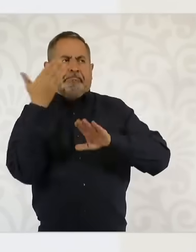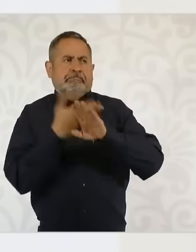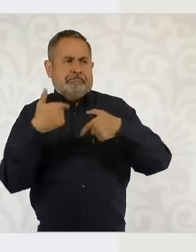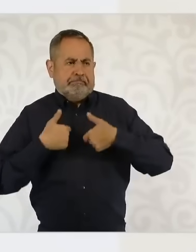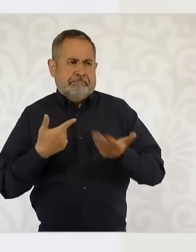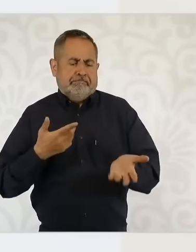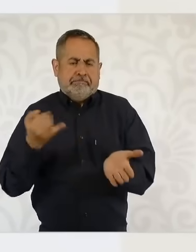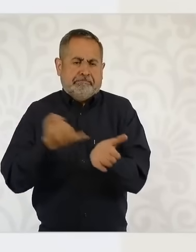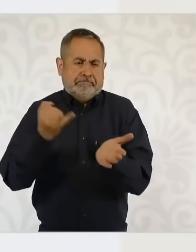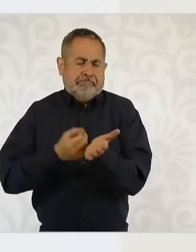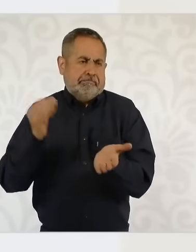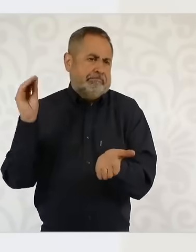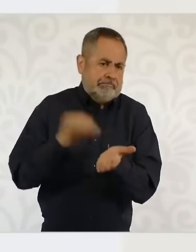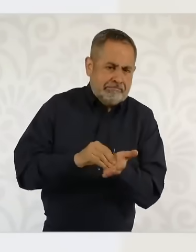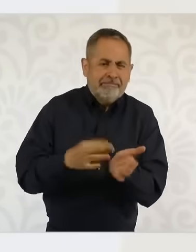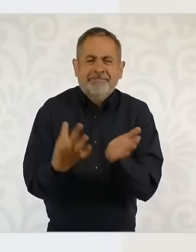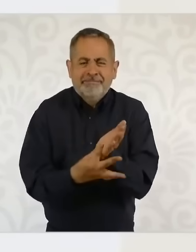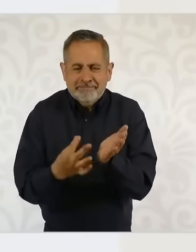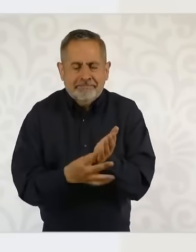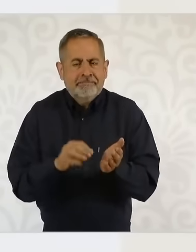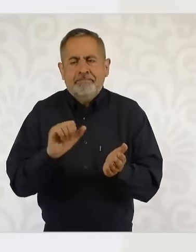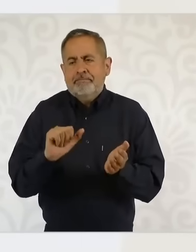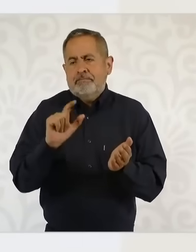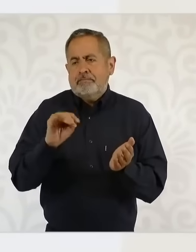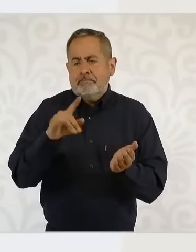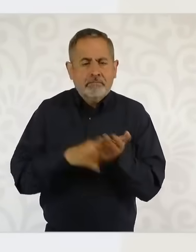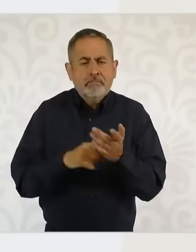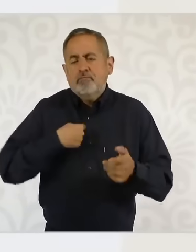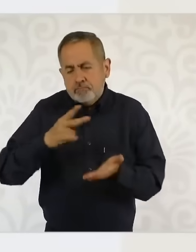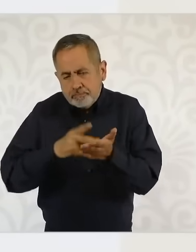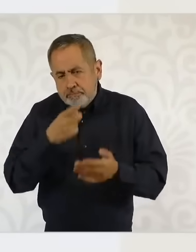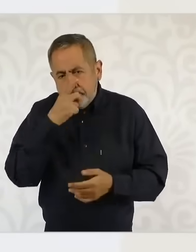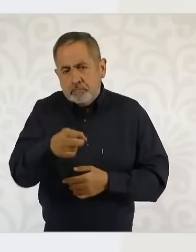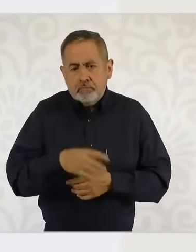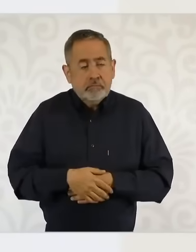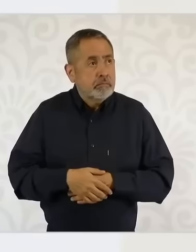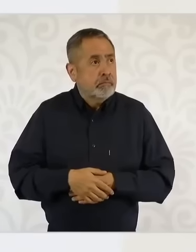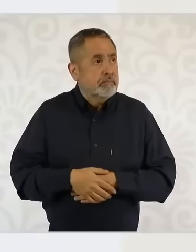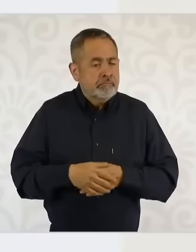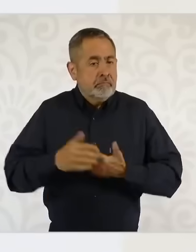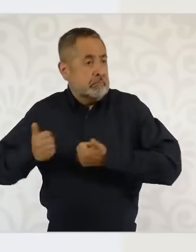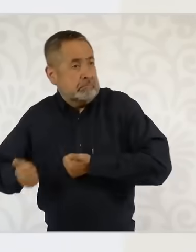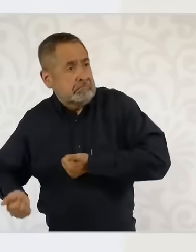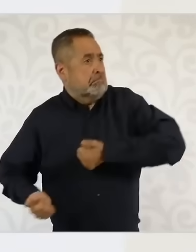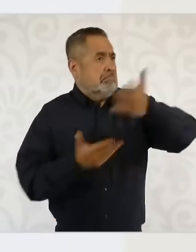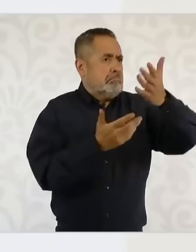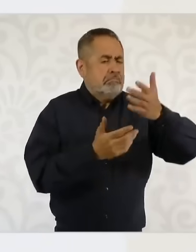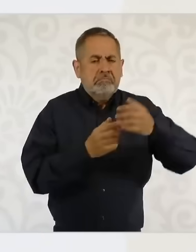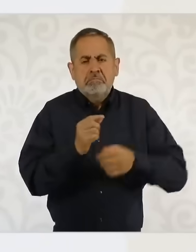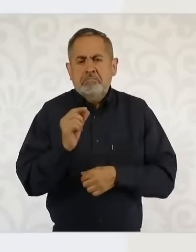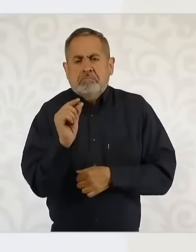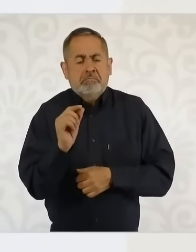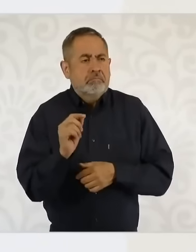eh insistimos en que nosotros exportamos menos de lo que importamos y que es necesario llegar a